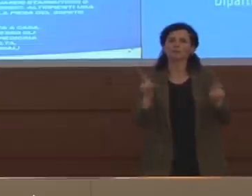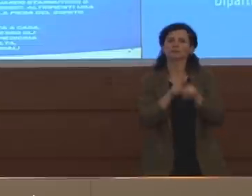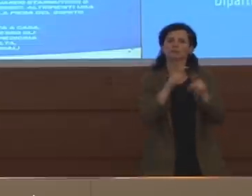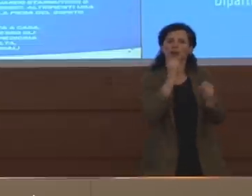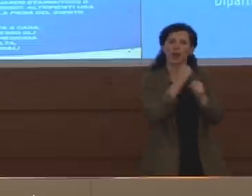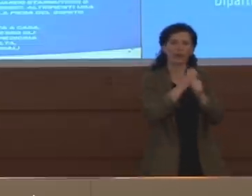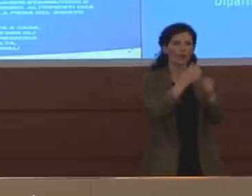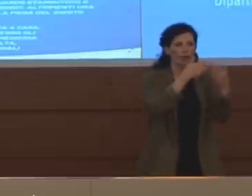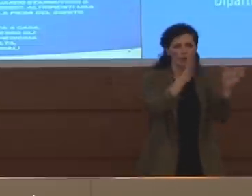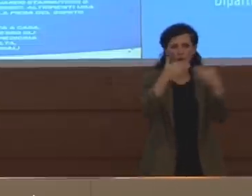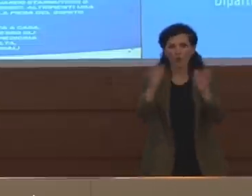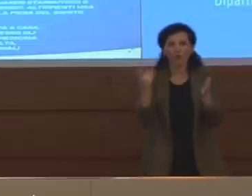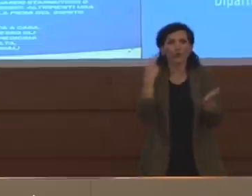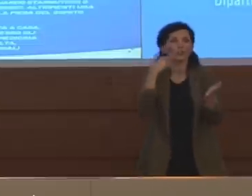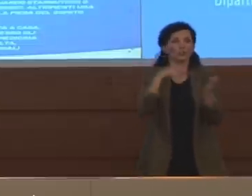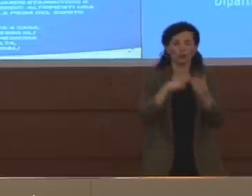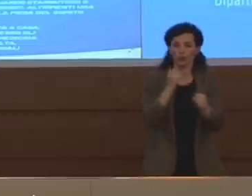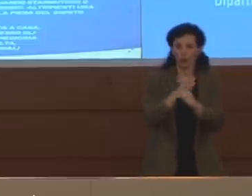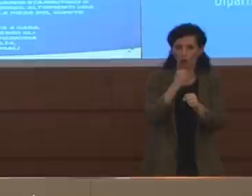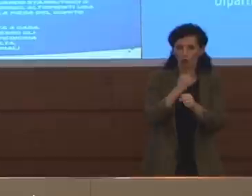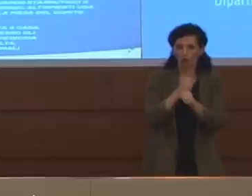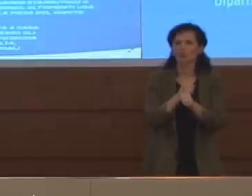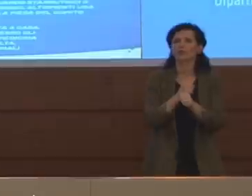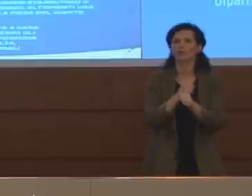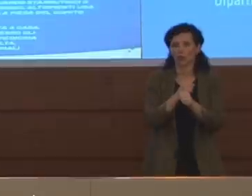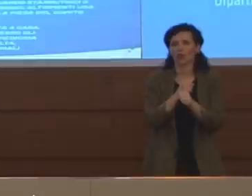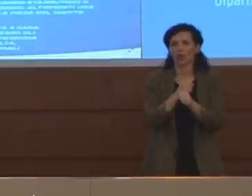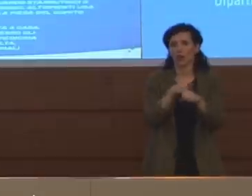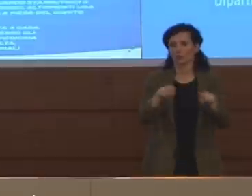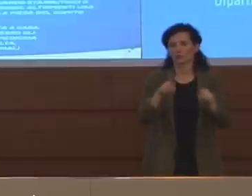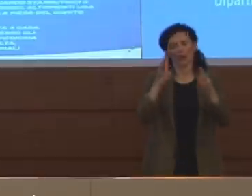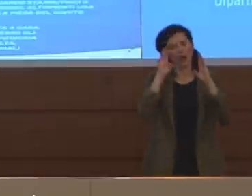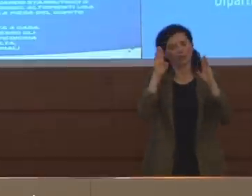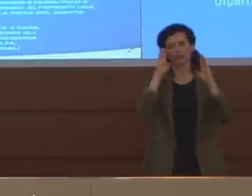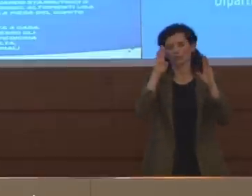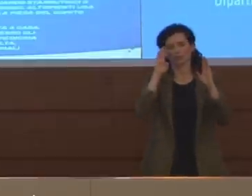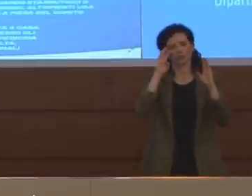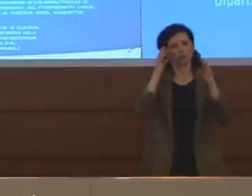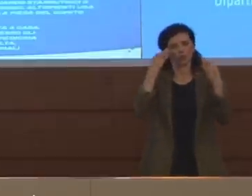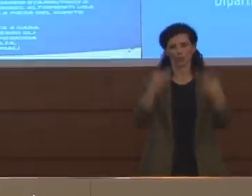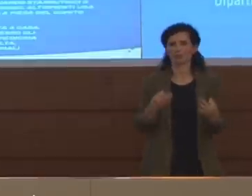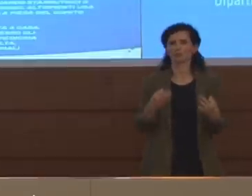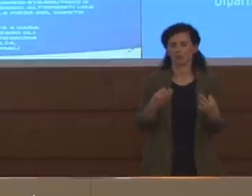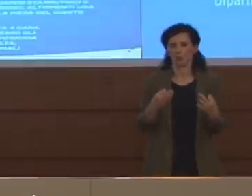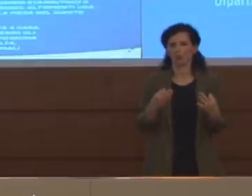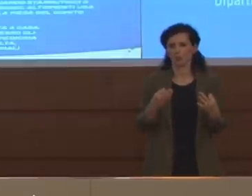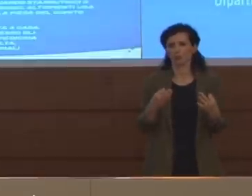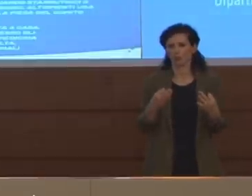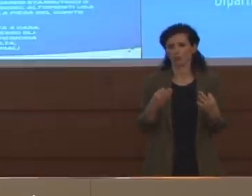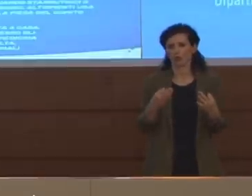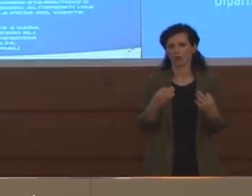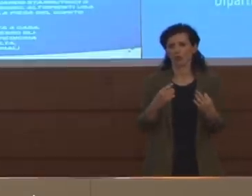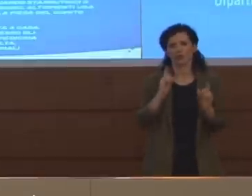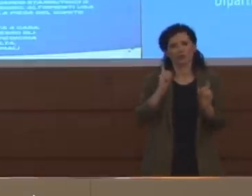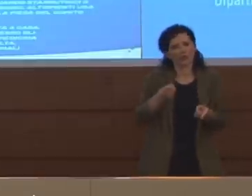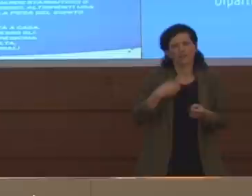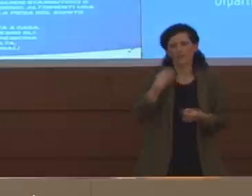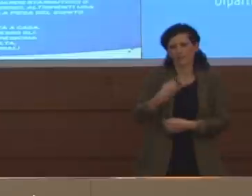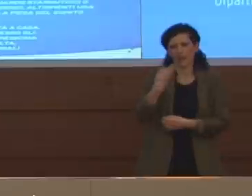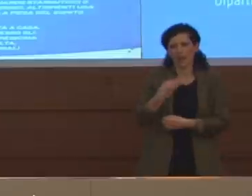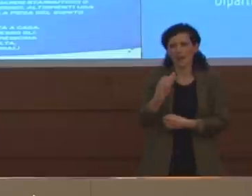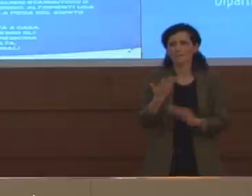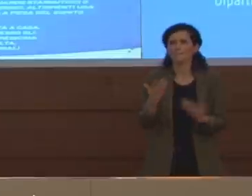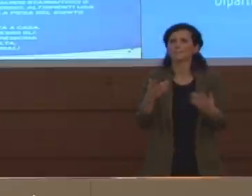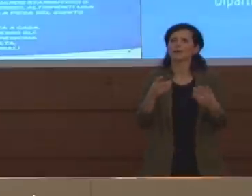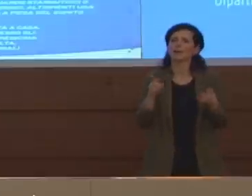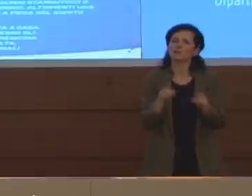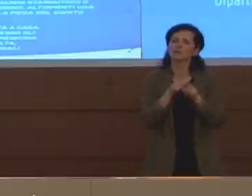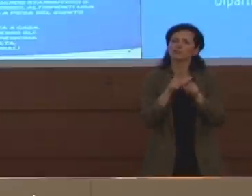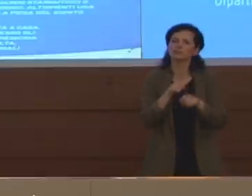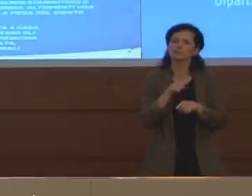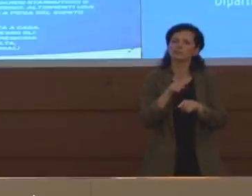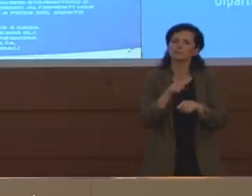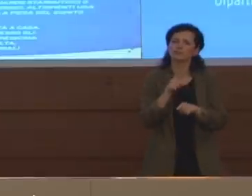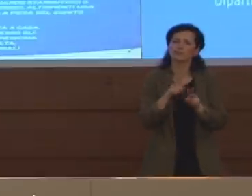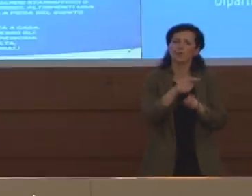con l'implementazione, qui ritorno alla domanda, della preparazione rispetto